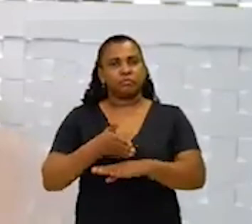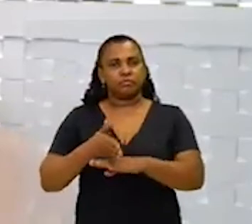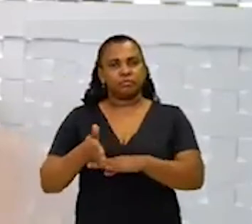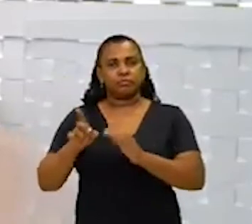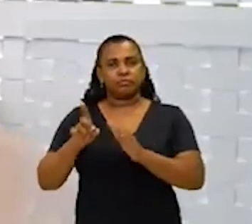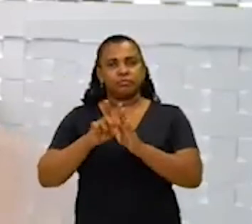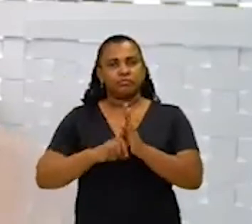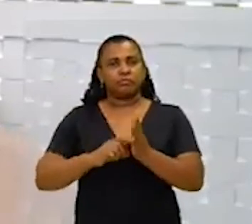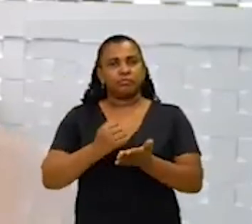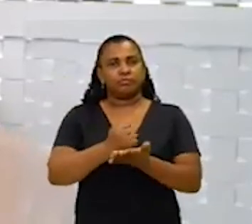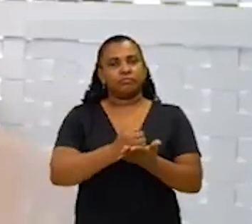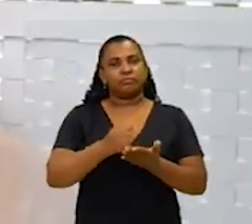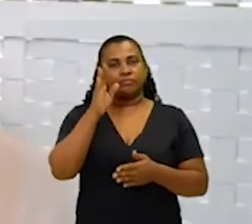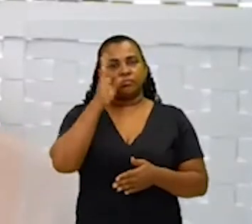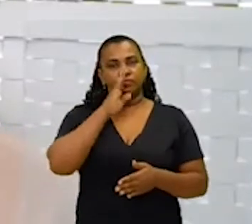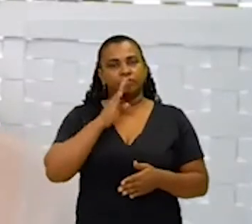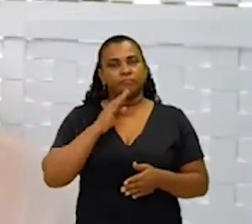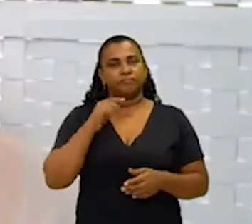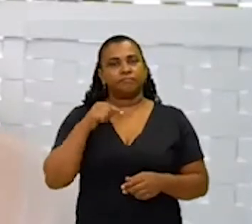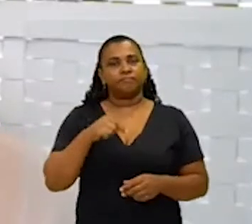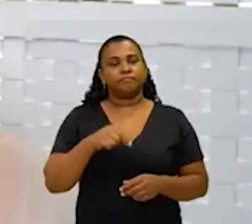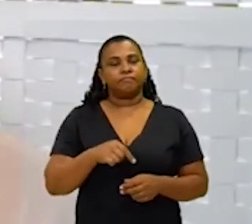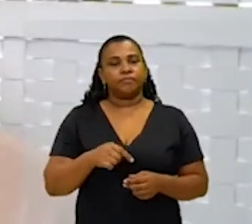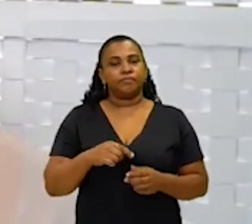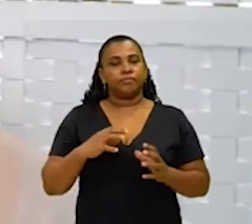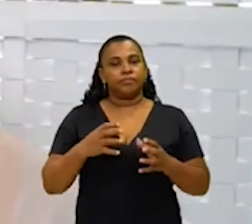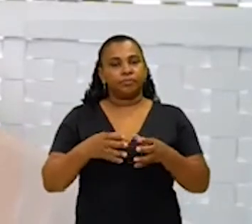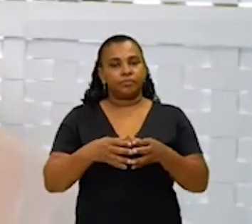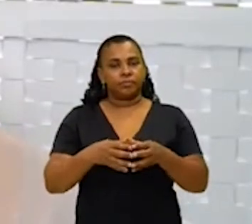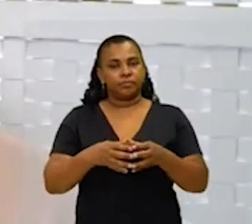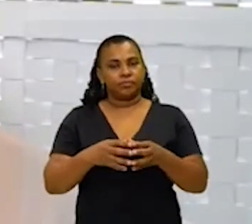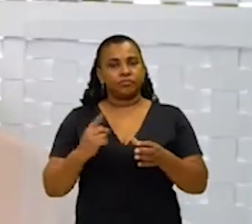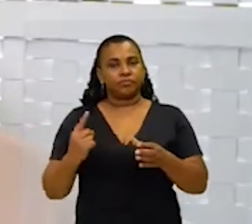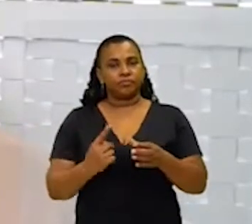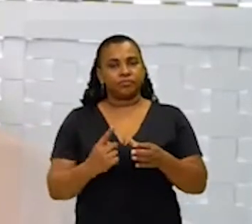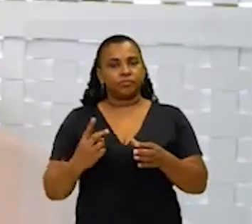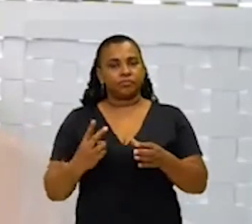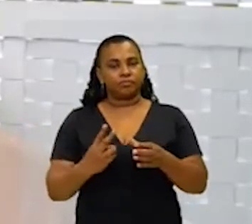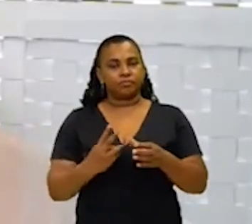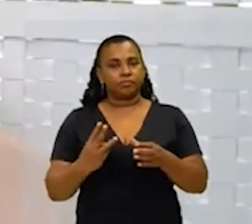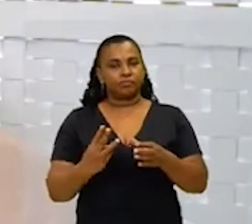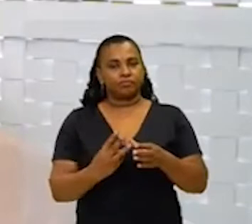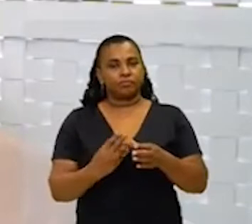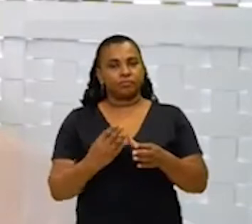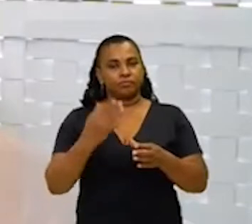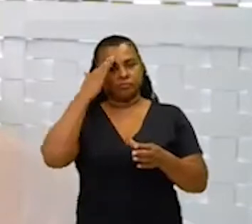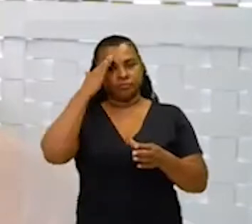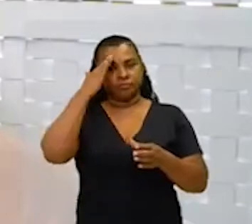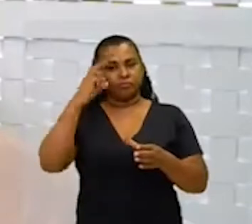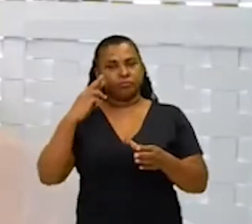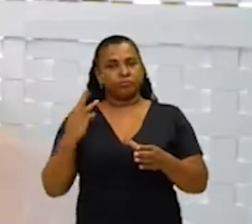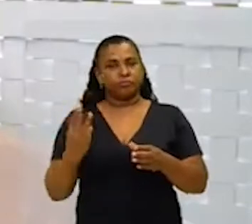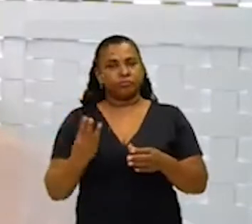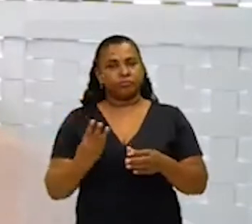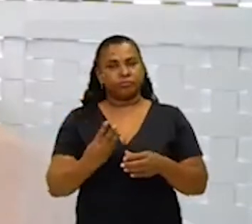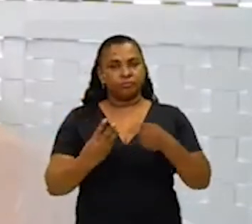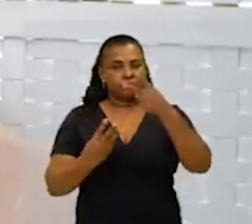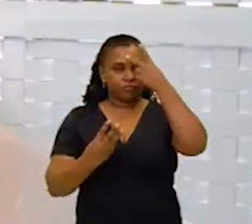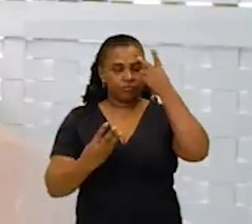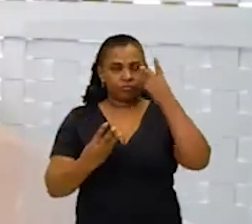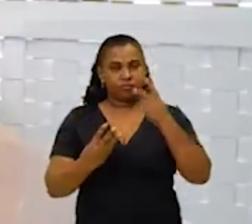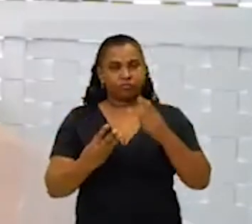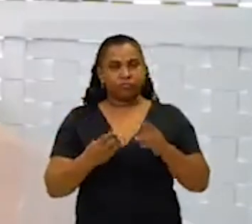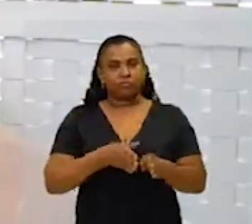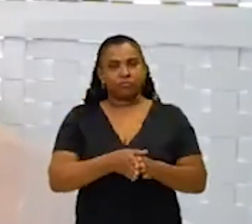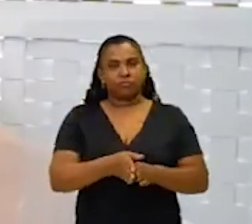país o grupo foi composto principalmente por três estudantes orientar os meus Júlia Pereira Bueno